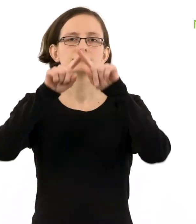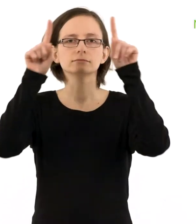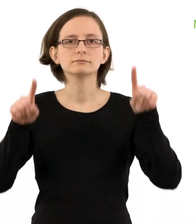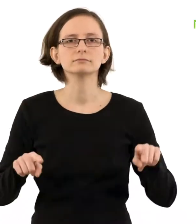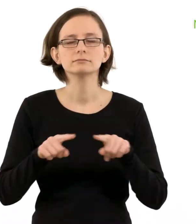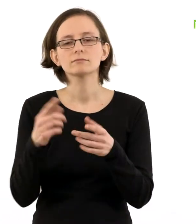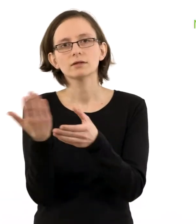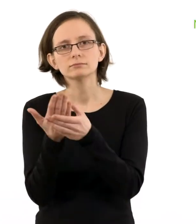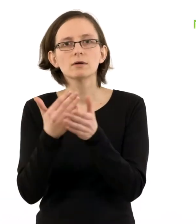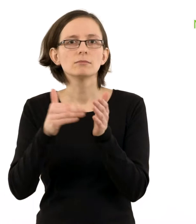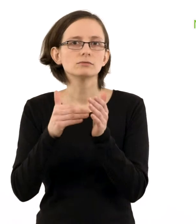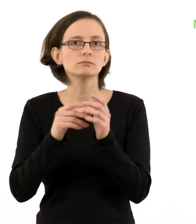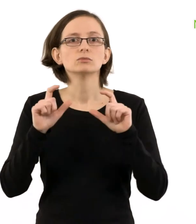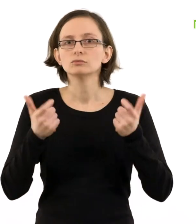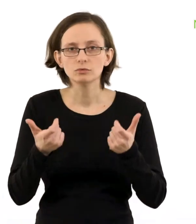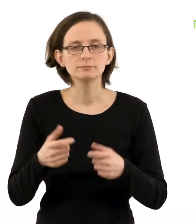Niezbędne załączniki: